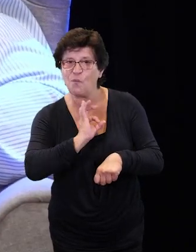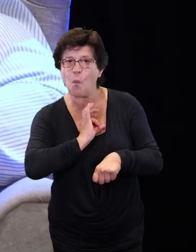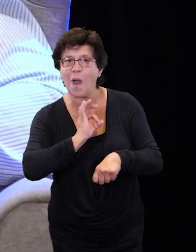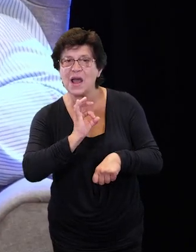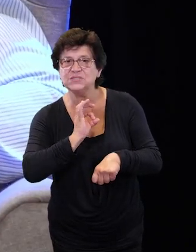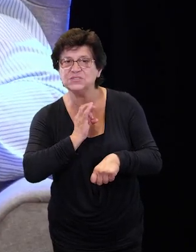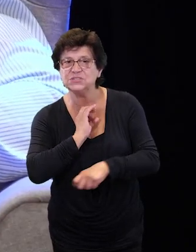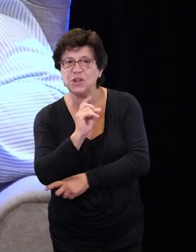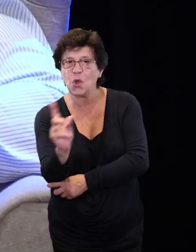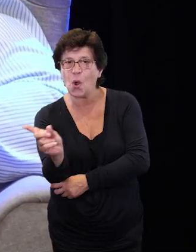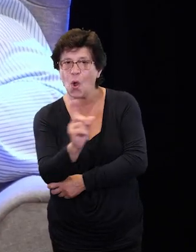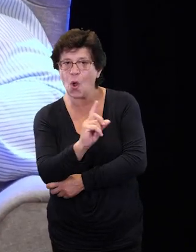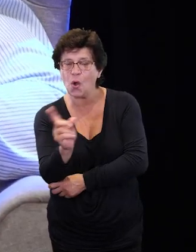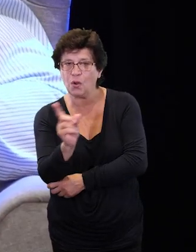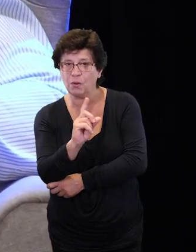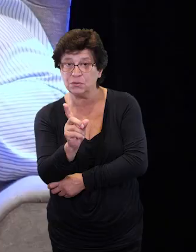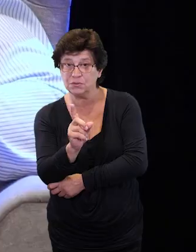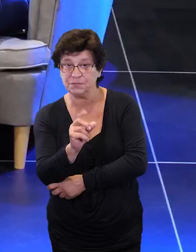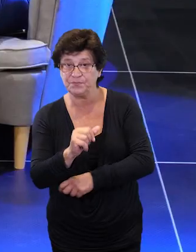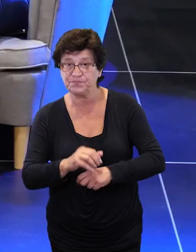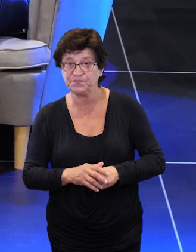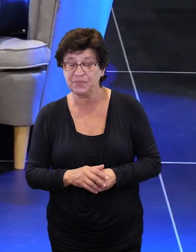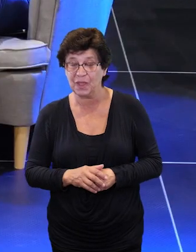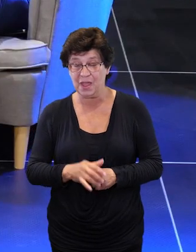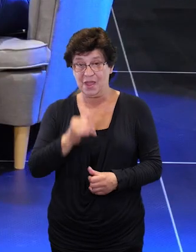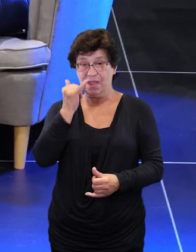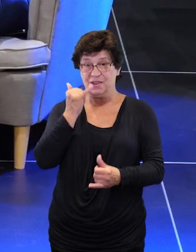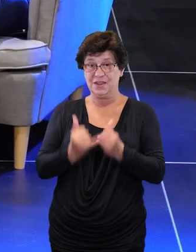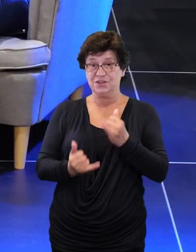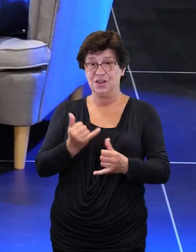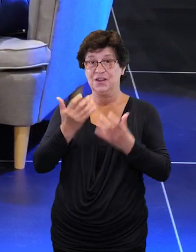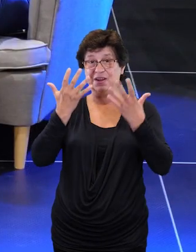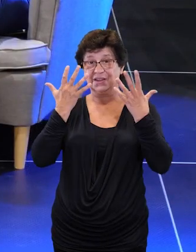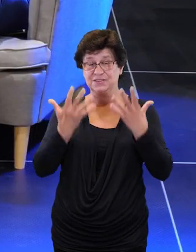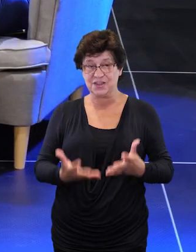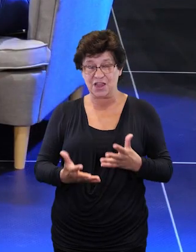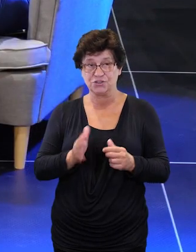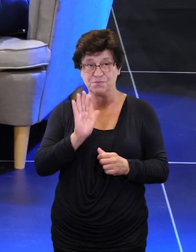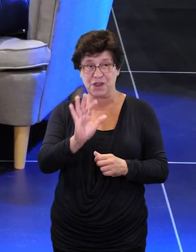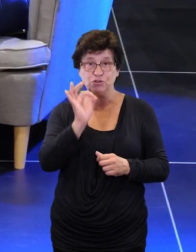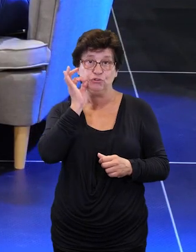I żeby mieć dobre ciśnienie, trzeba brać te leki codziennie.